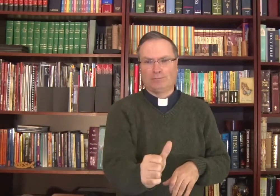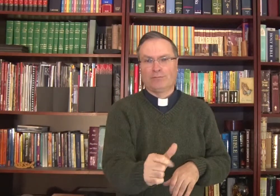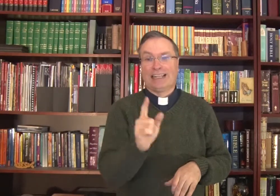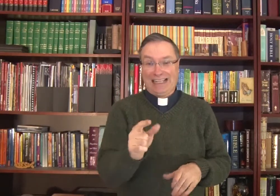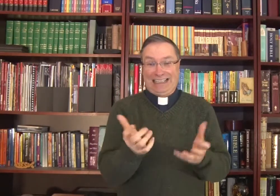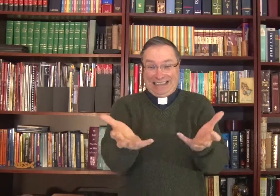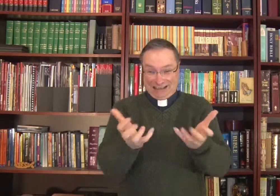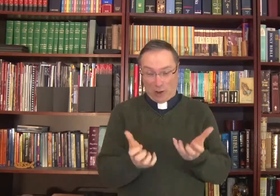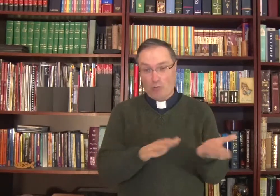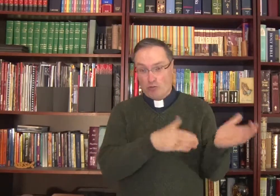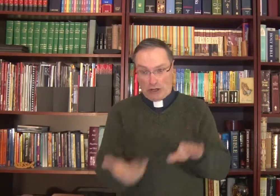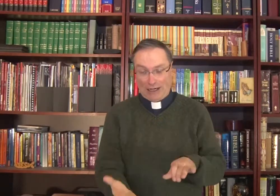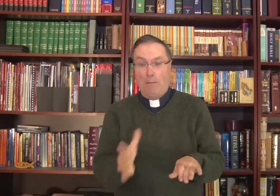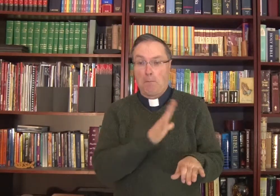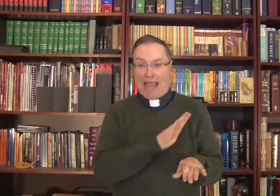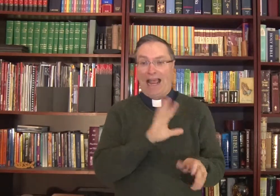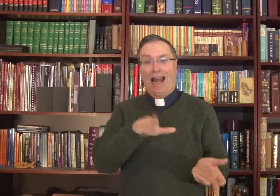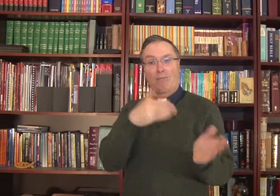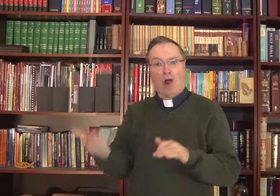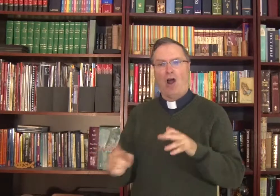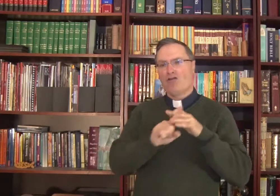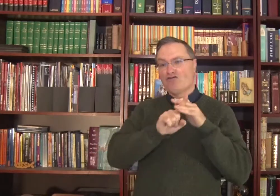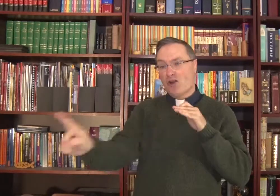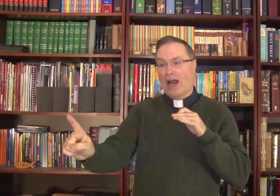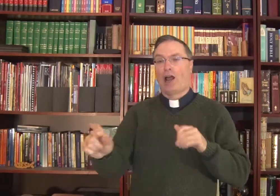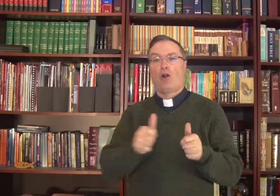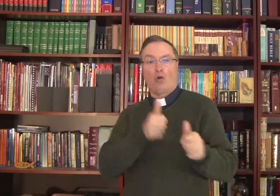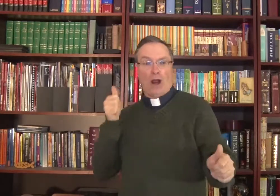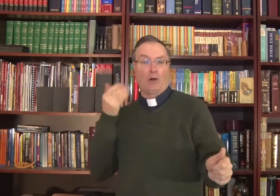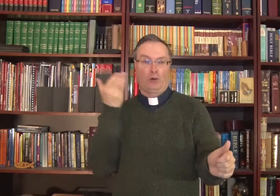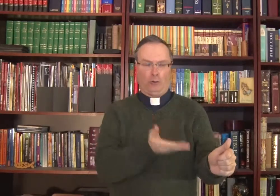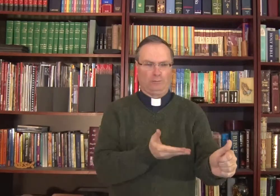Ils désireront mourir, mais la mort fuira loin d’eux.